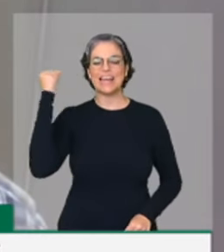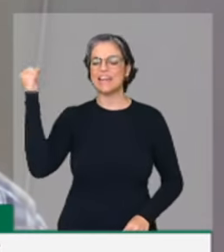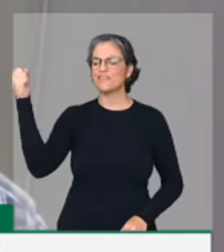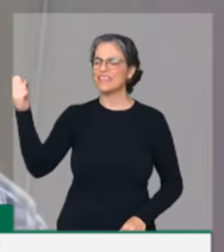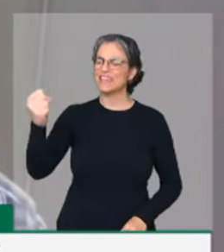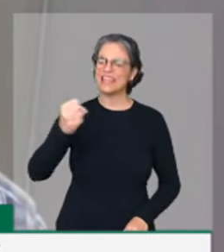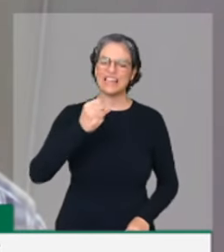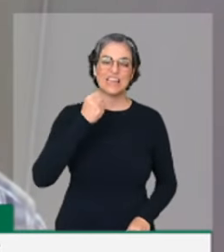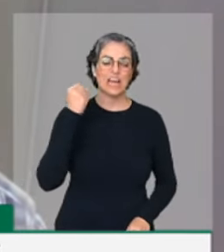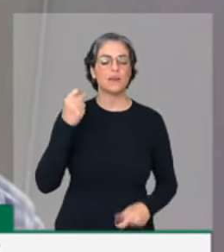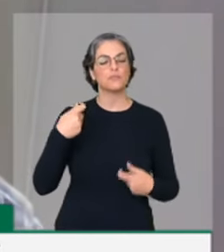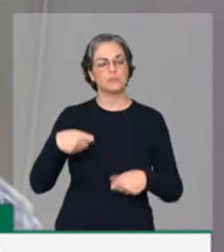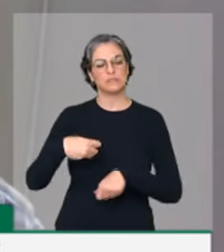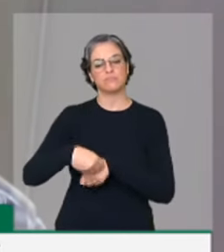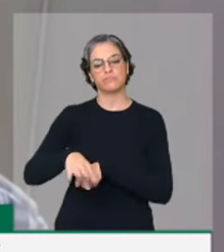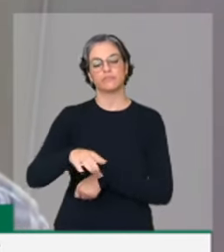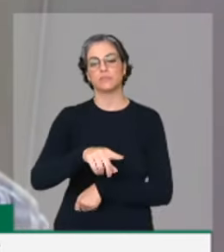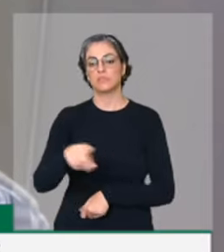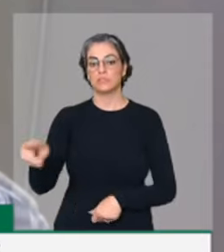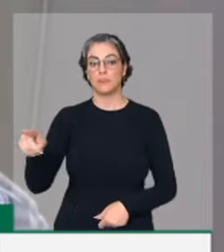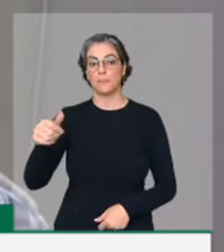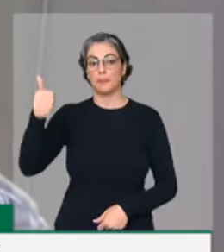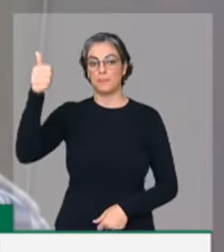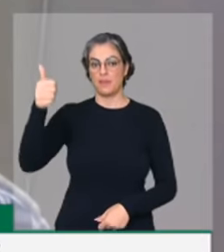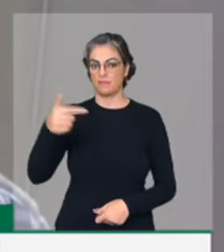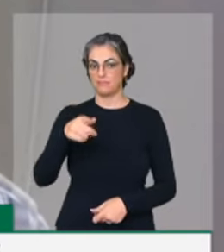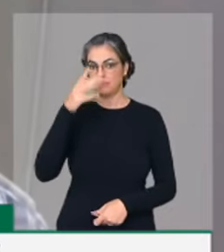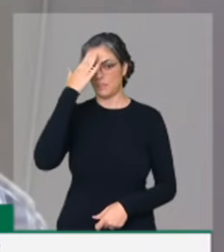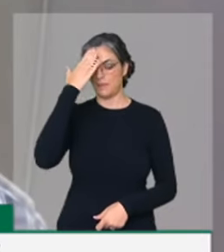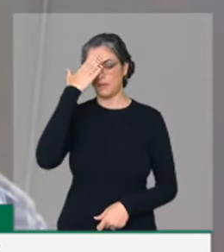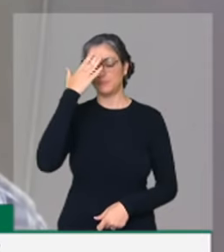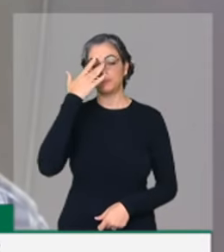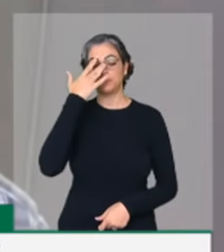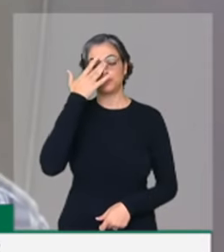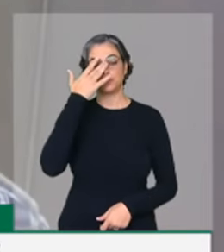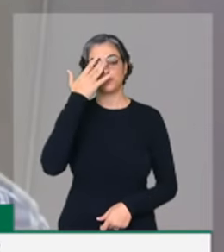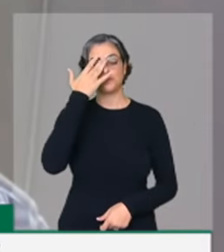PRIMEIRA MÃO. . É .... E ESTA.... DENÚNCIA JÁ ESTÁ ... ESTAMPADA.... NA FOLHA DE SÃO PAULO NA REVISTA PIAUÍ.